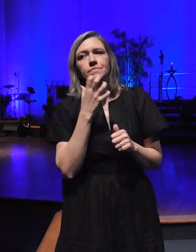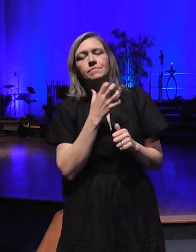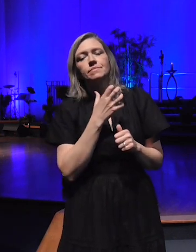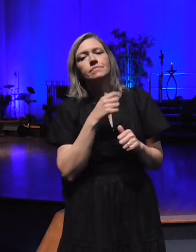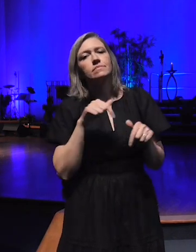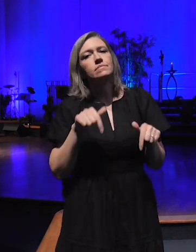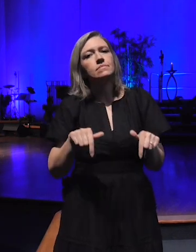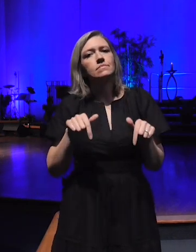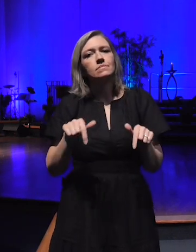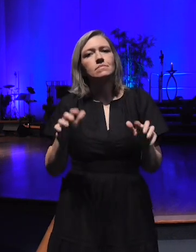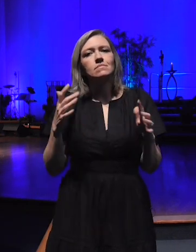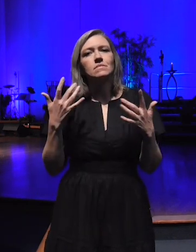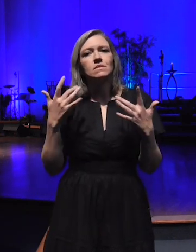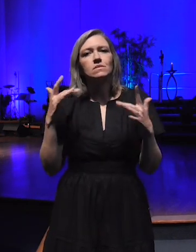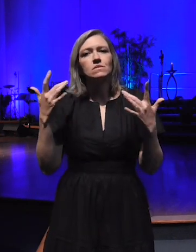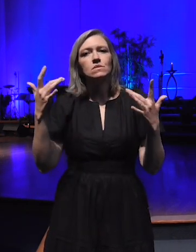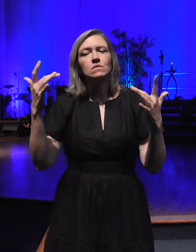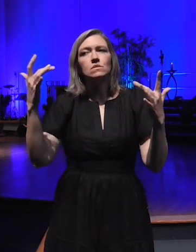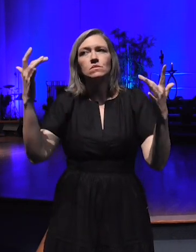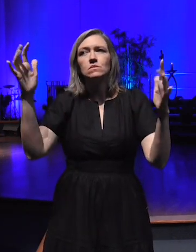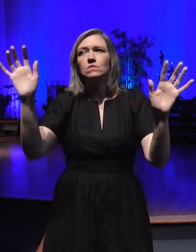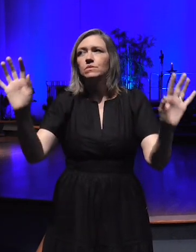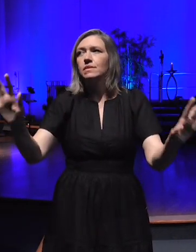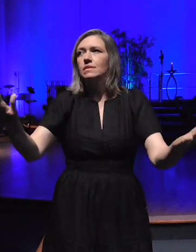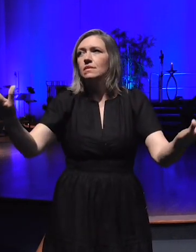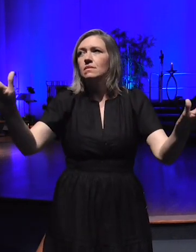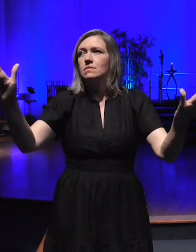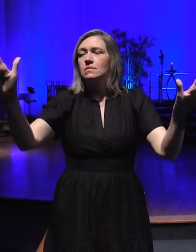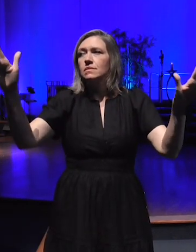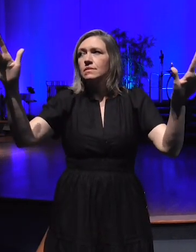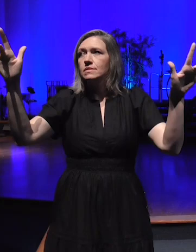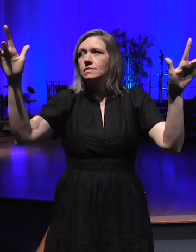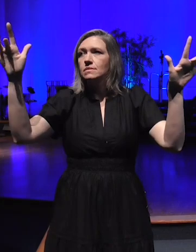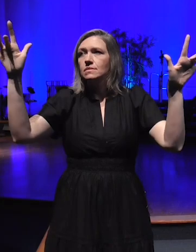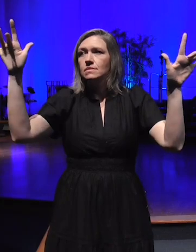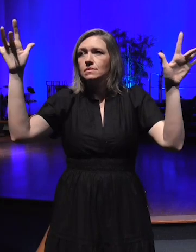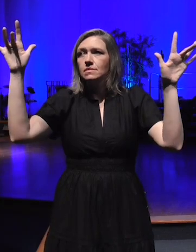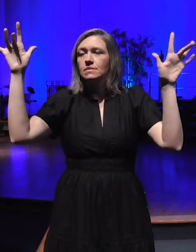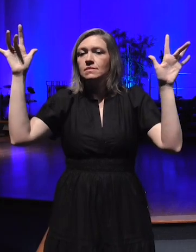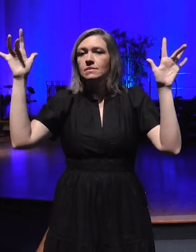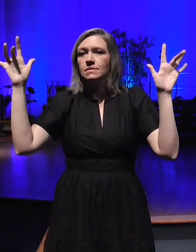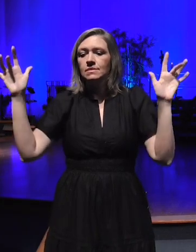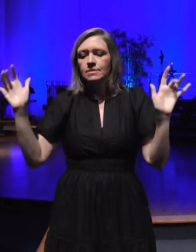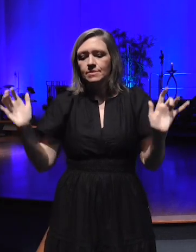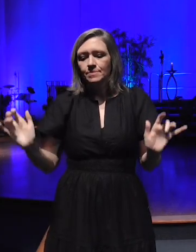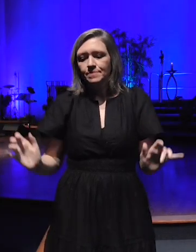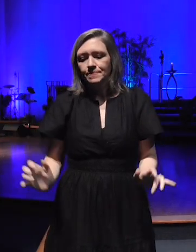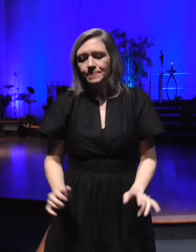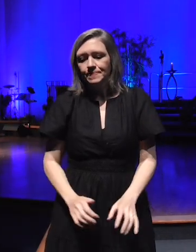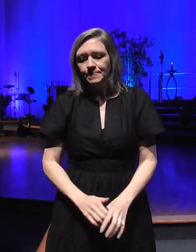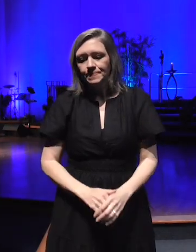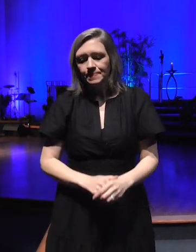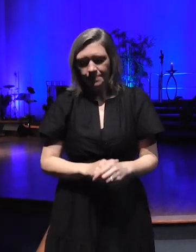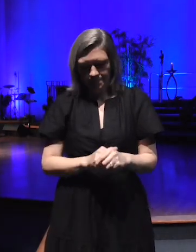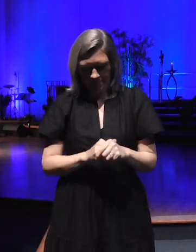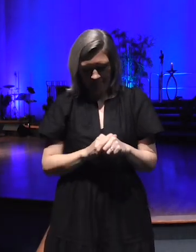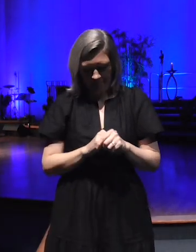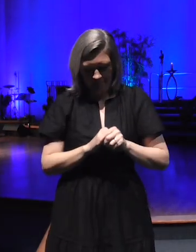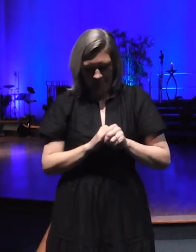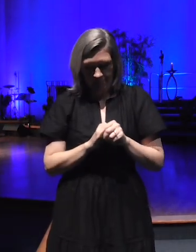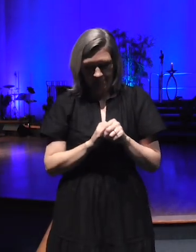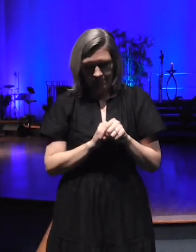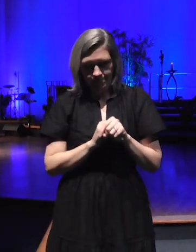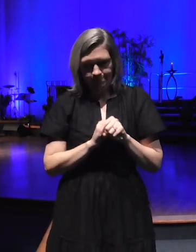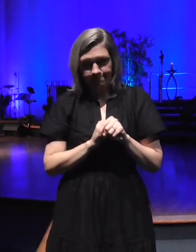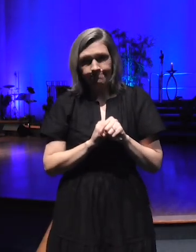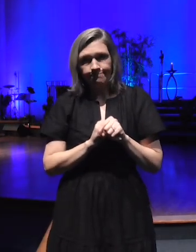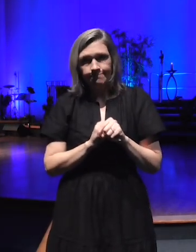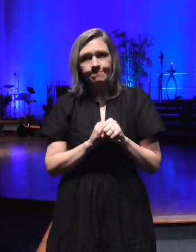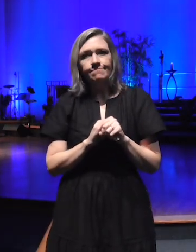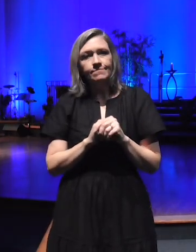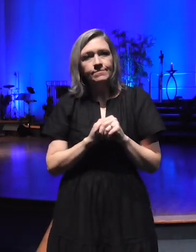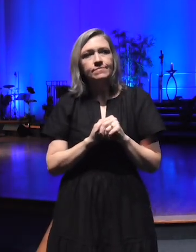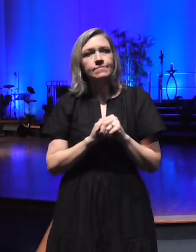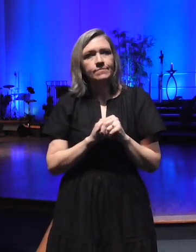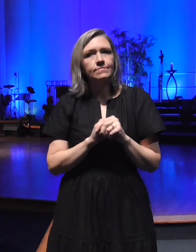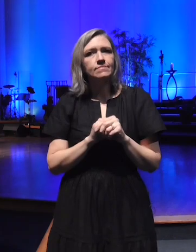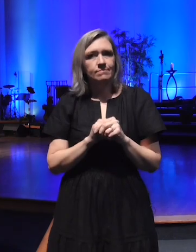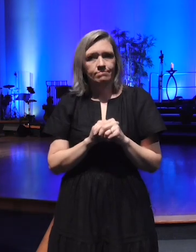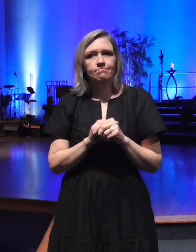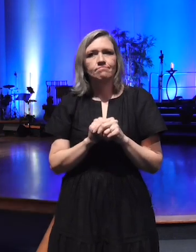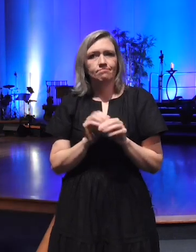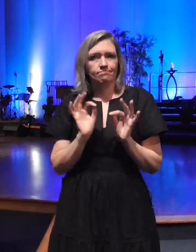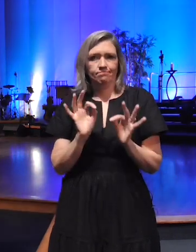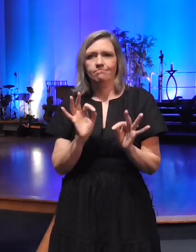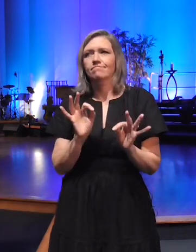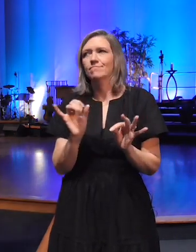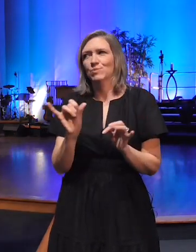[Música] glorioso mhm, toca ese también Dios te bendiga Dios